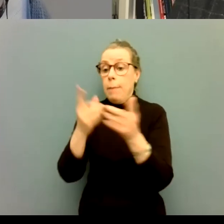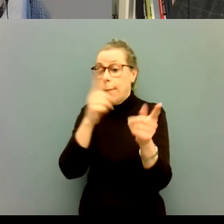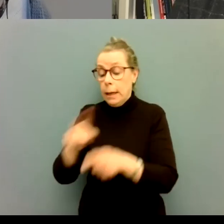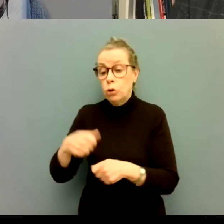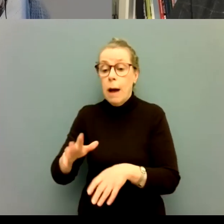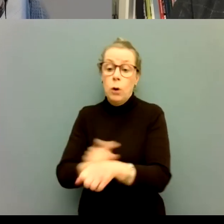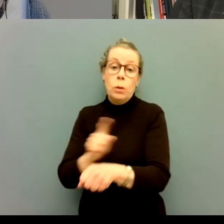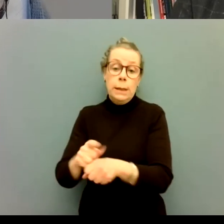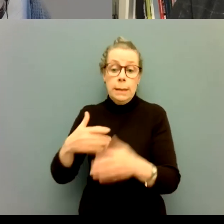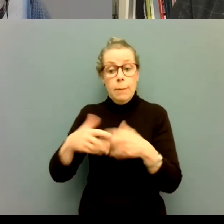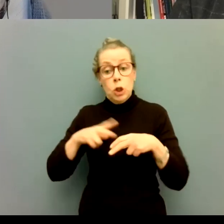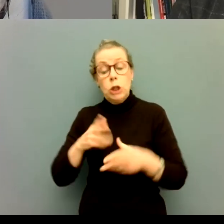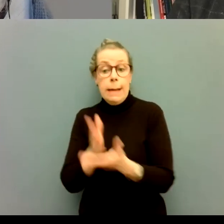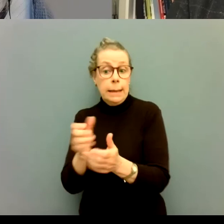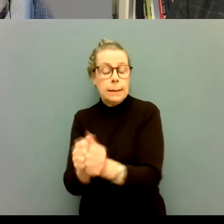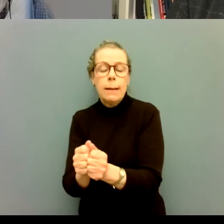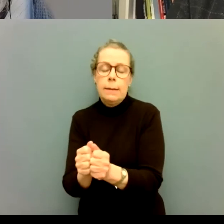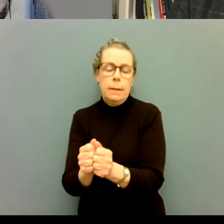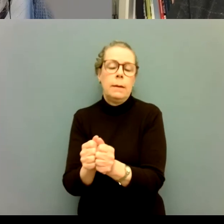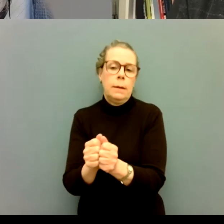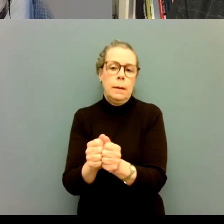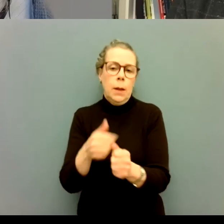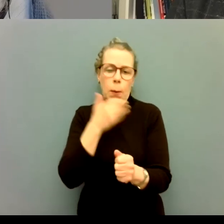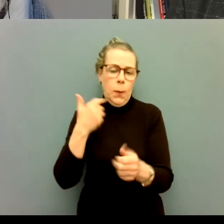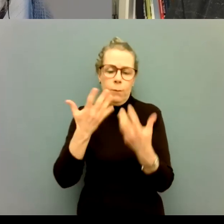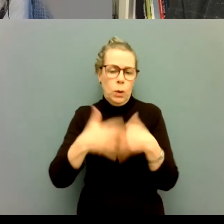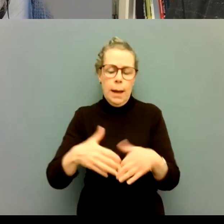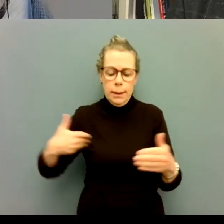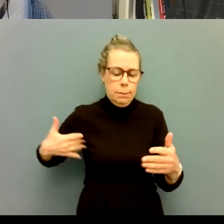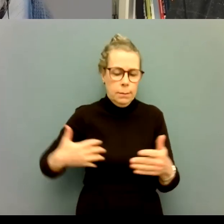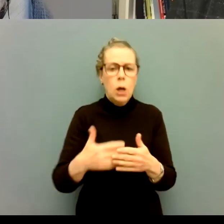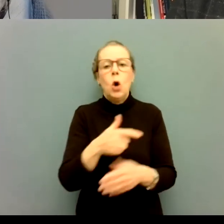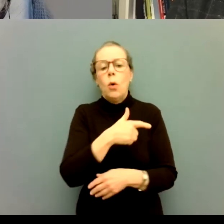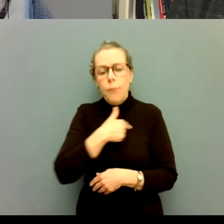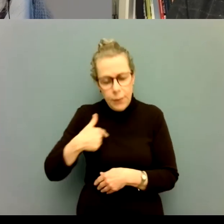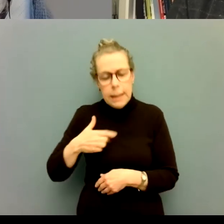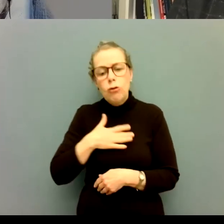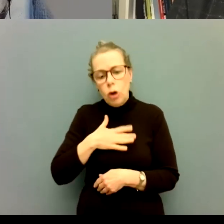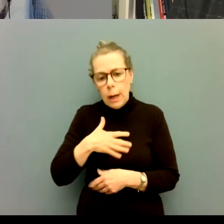och de har inte kunnat hjälpa människor som varit långtidsarbetslösa.